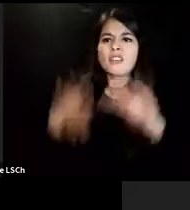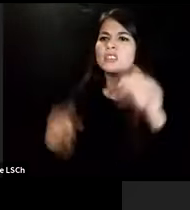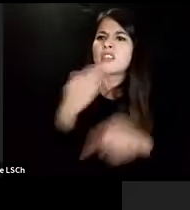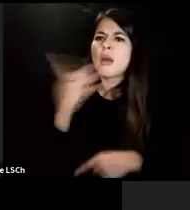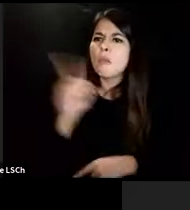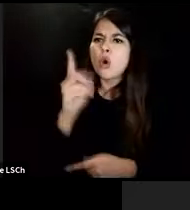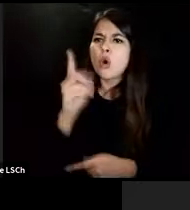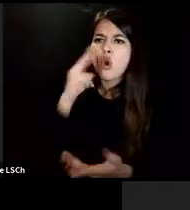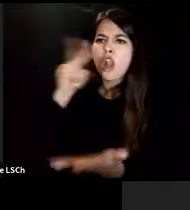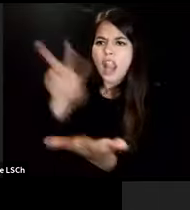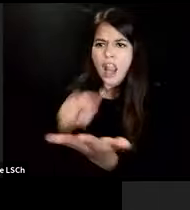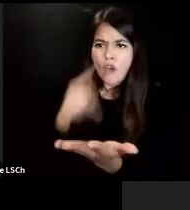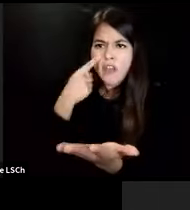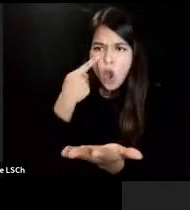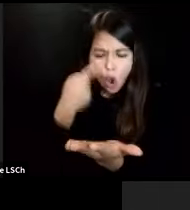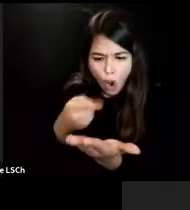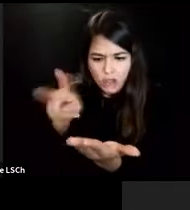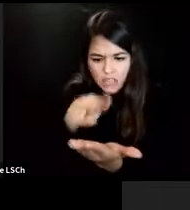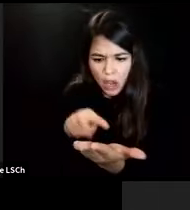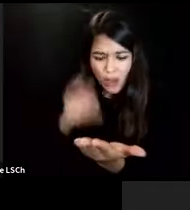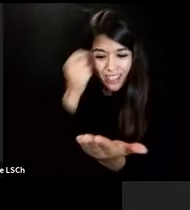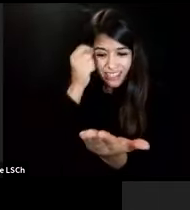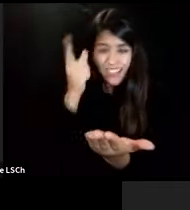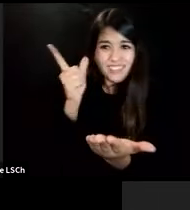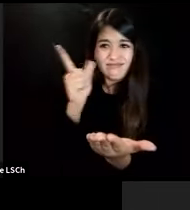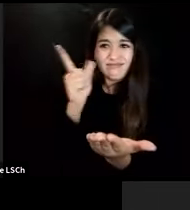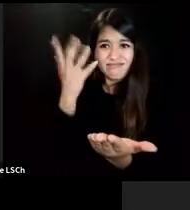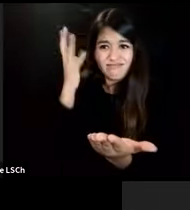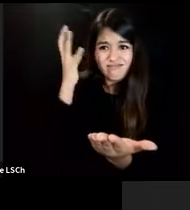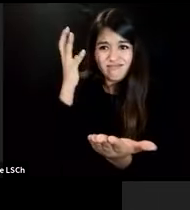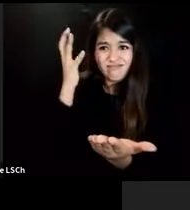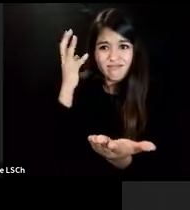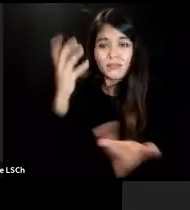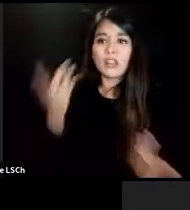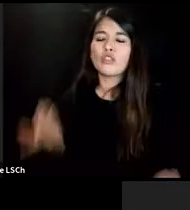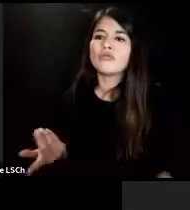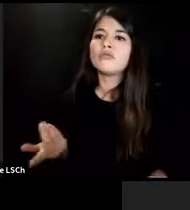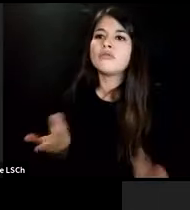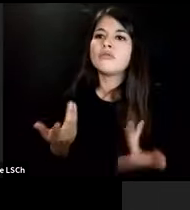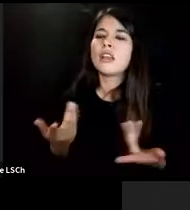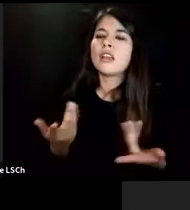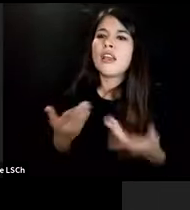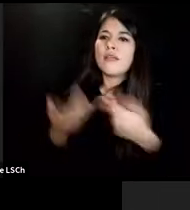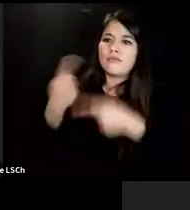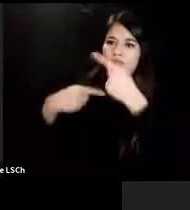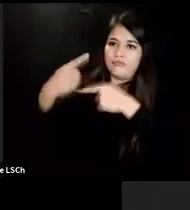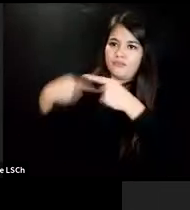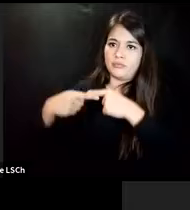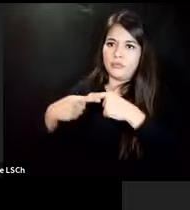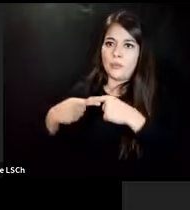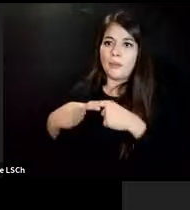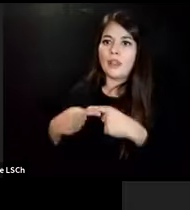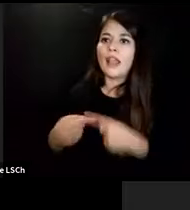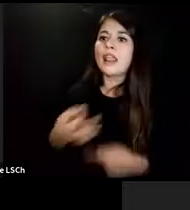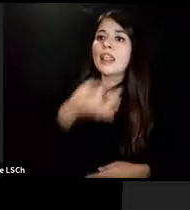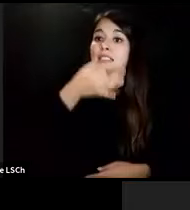Entonces si volvemos a los prejuicios que les comenté al comienzo. Bueno. Decimos que leer audiolibros